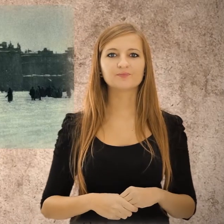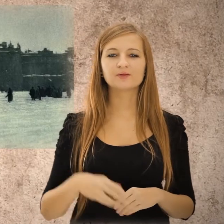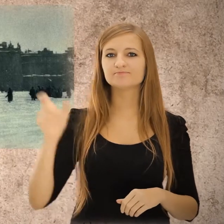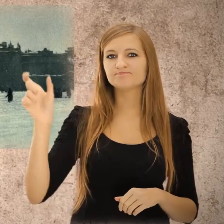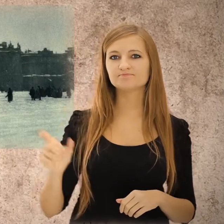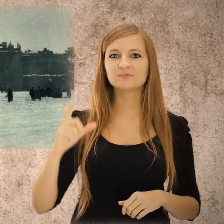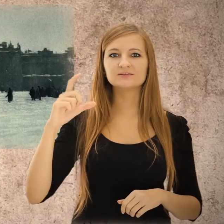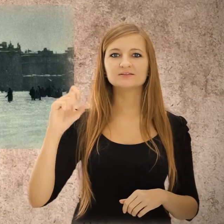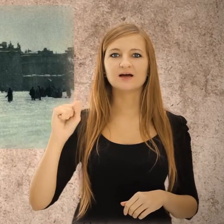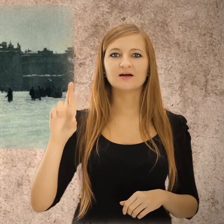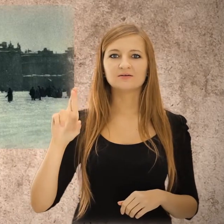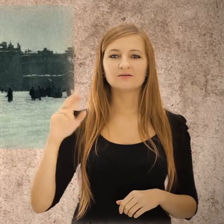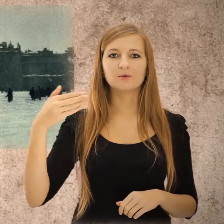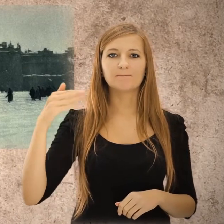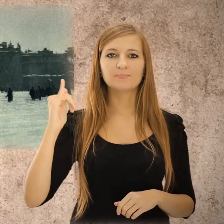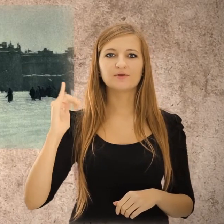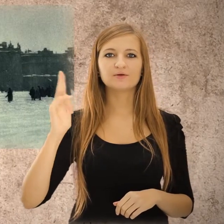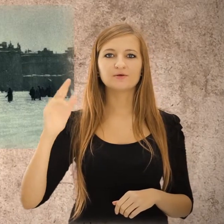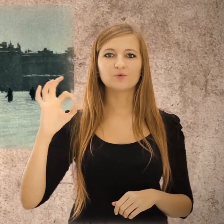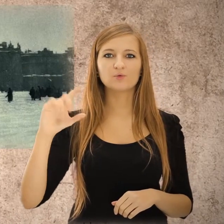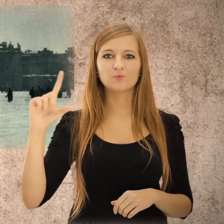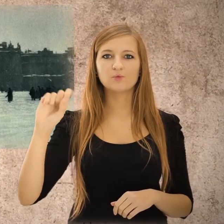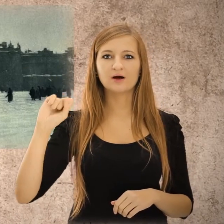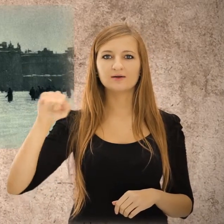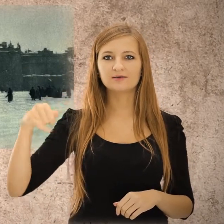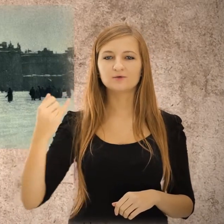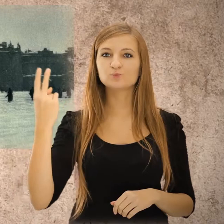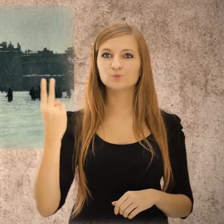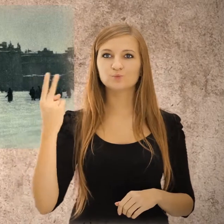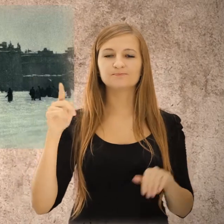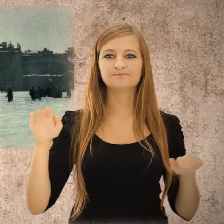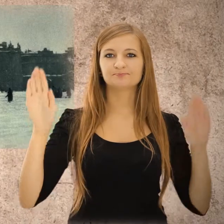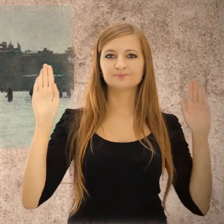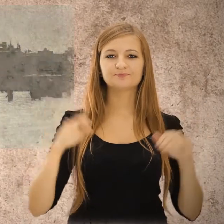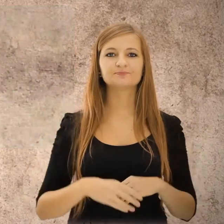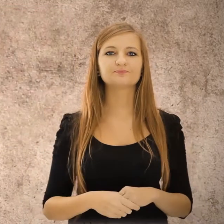Car Mikołaj II abdykował,